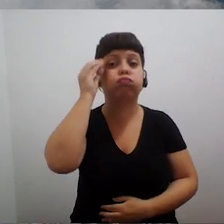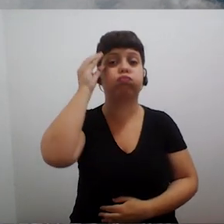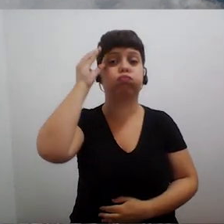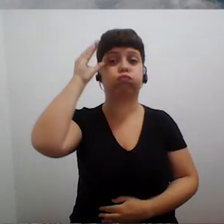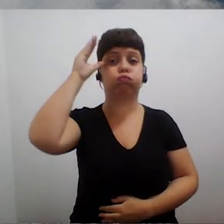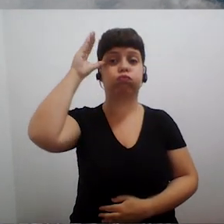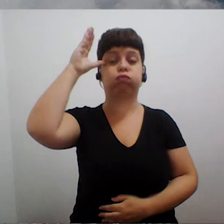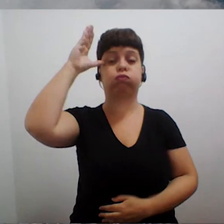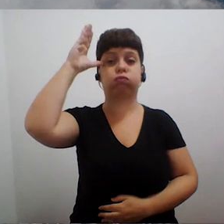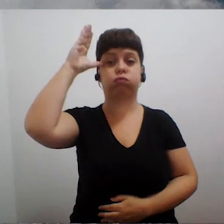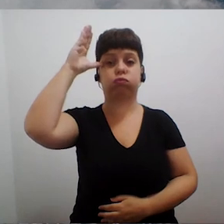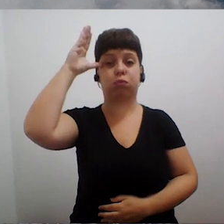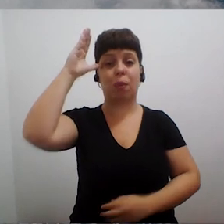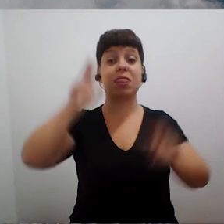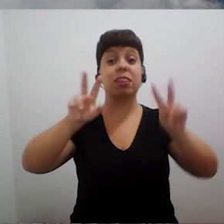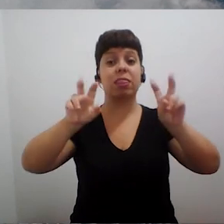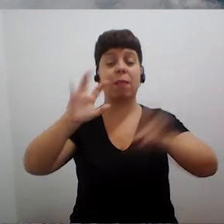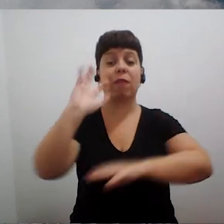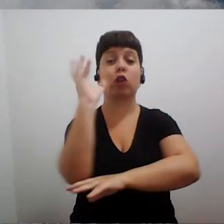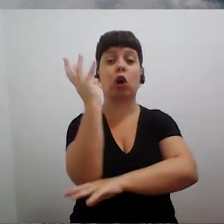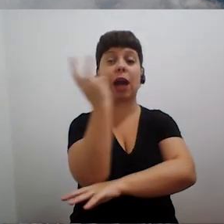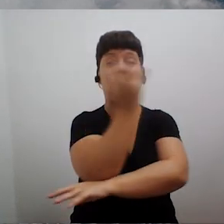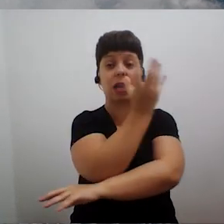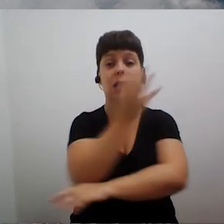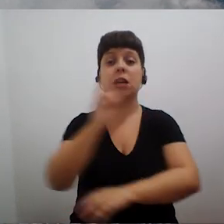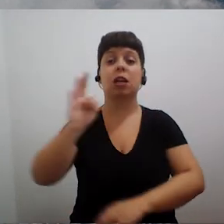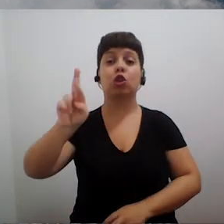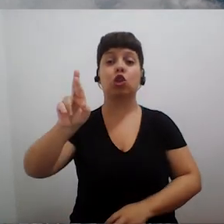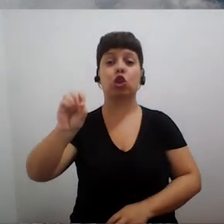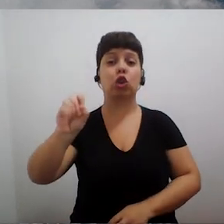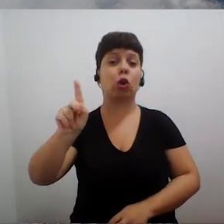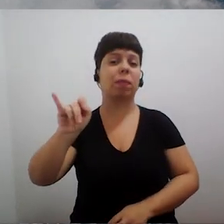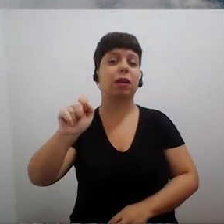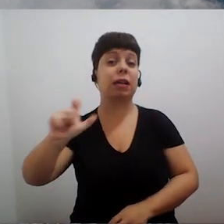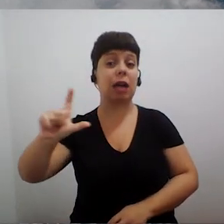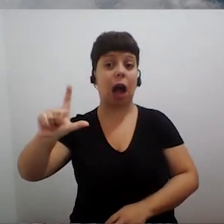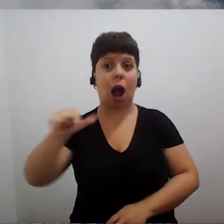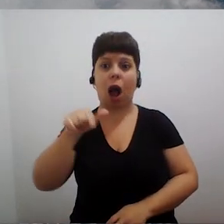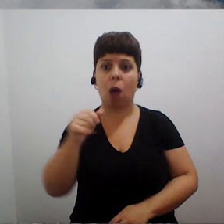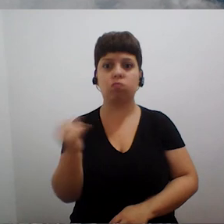que eles têm sobre as florestas tropicais, sobre sua importância, e sobre o papel